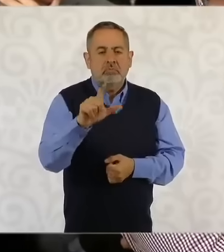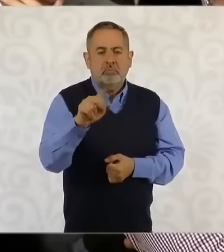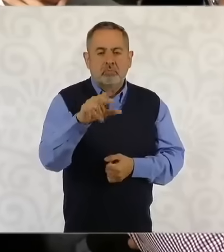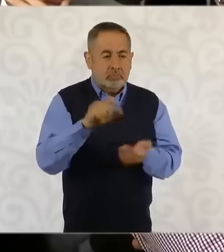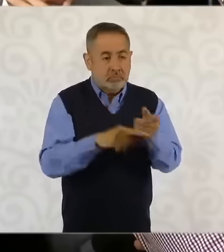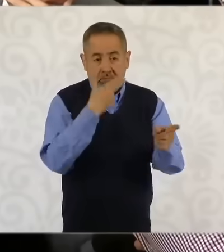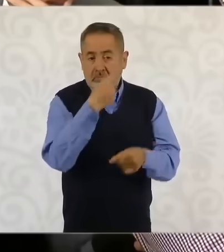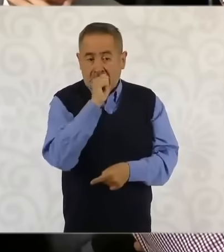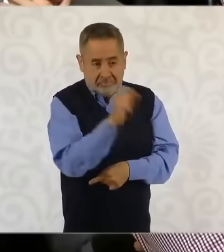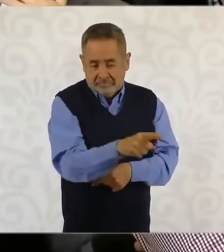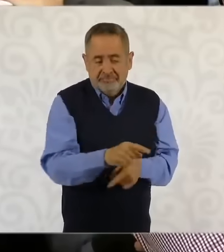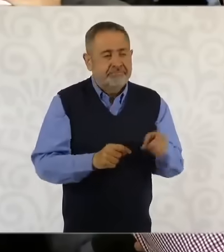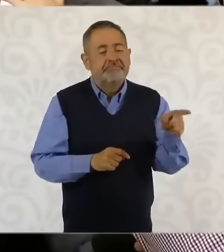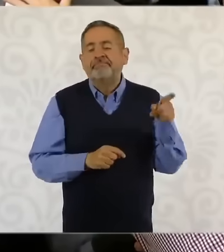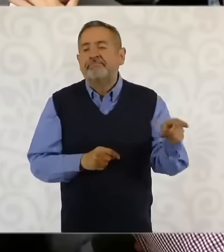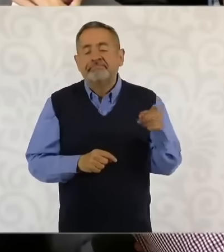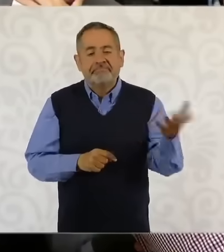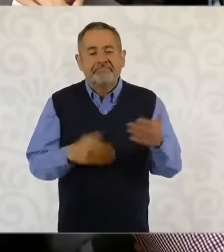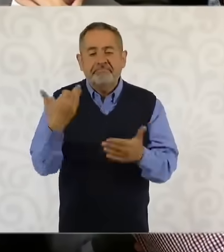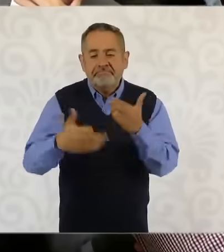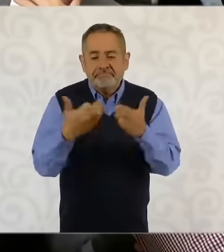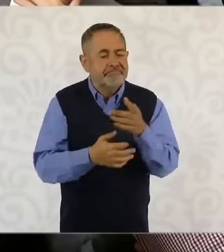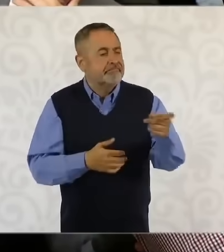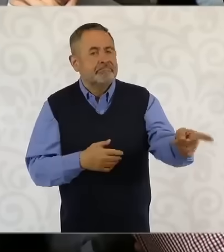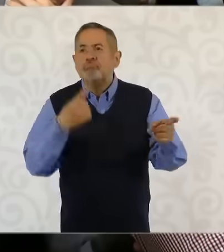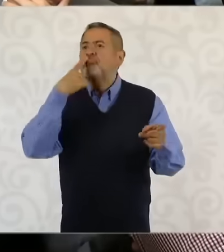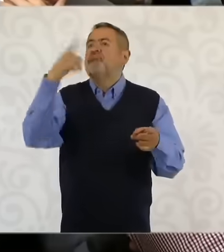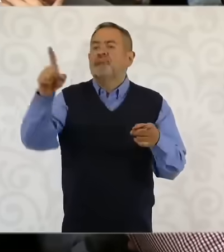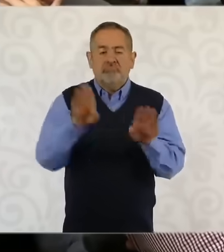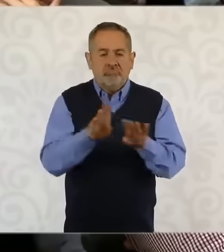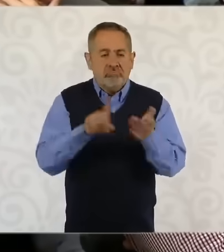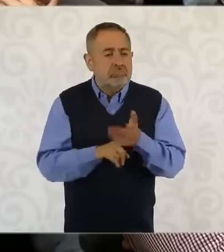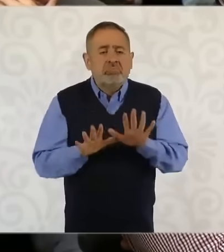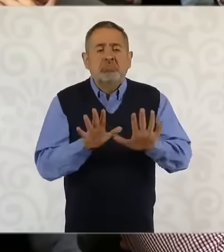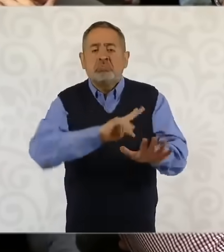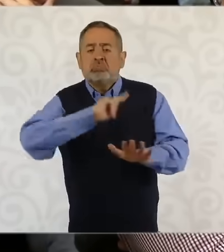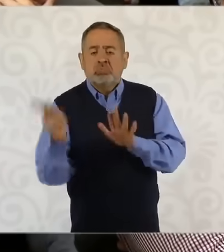Luna que tiene pendiente una denuncia allí que está estancada en el Sistema Anticorrupción de